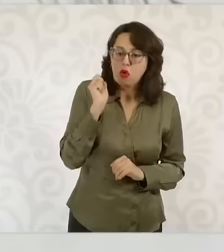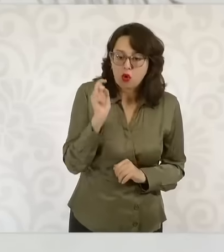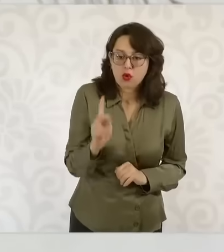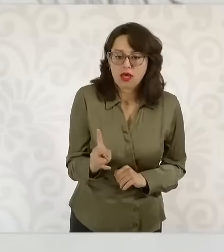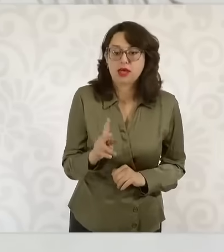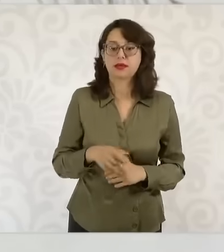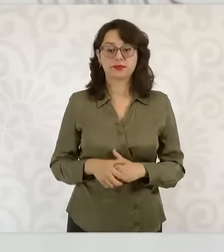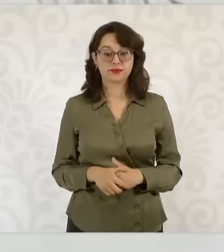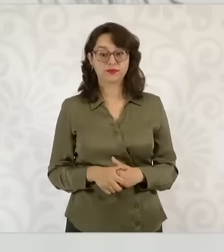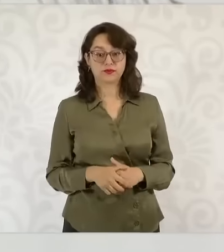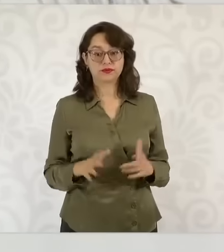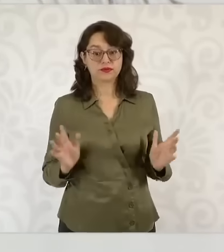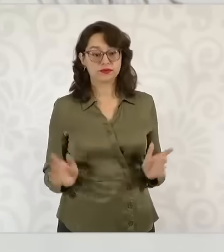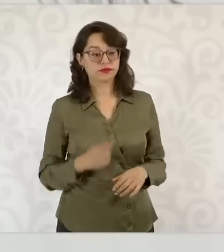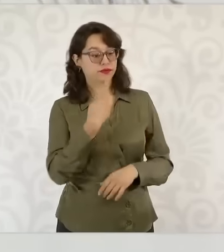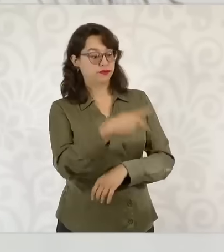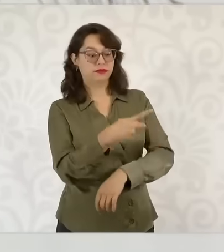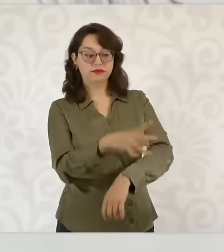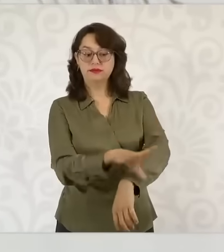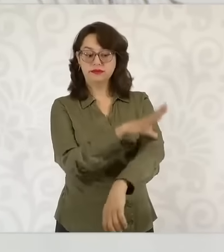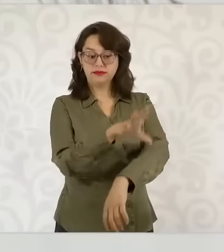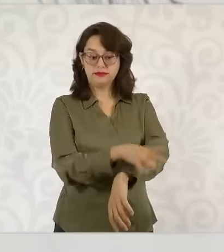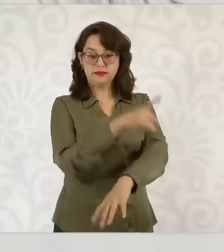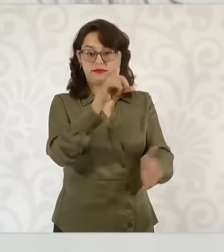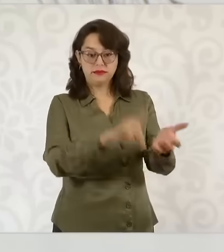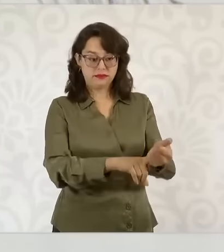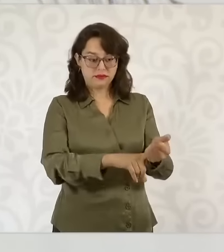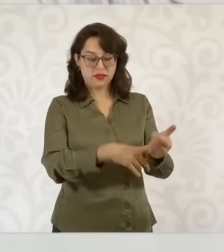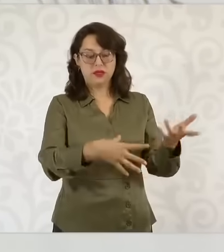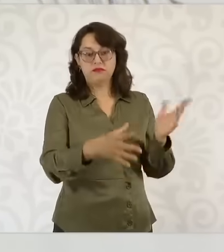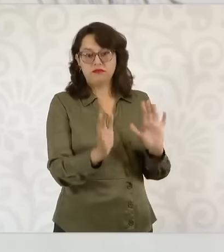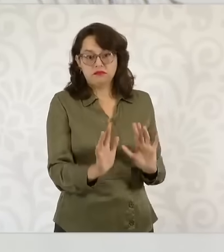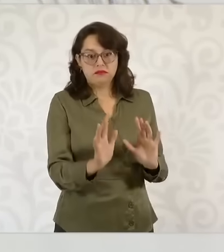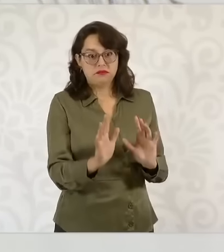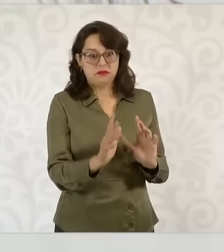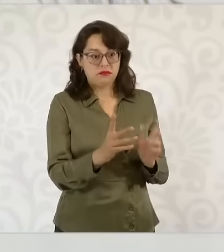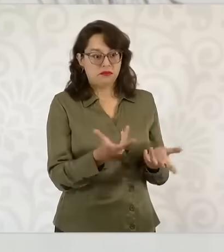y quiere generar su propia energía eléctrica, pues la genera, a lo mejor lo que le sobra lo vende a